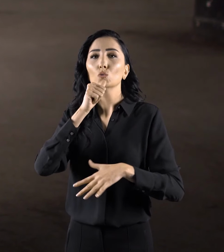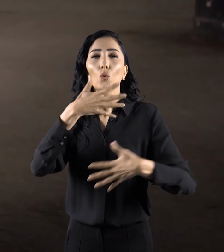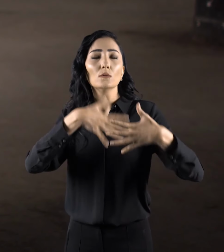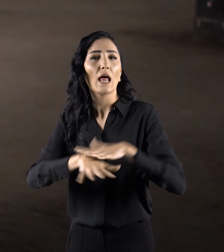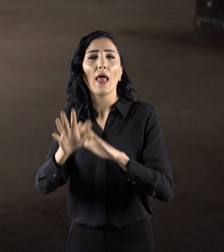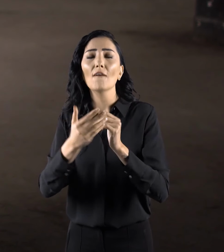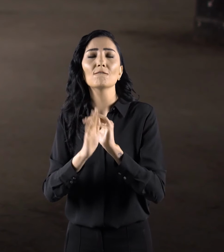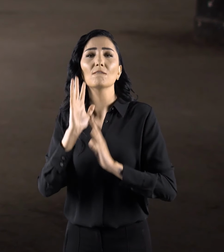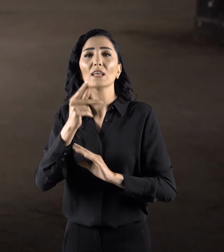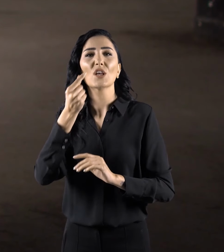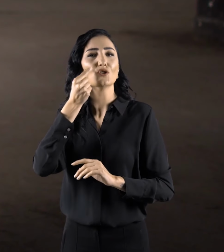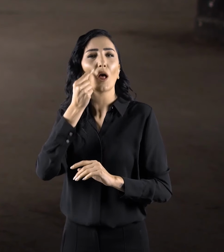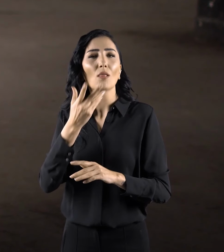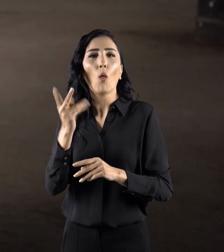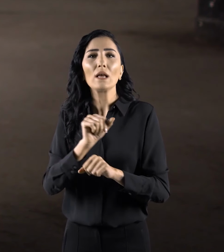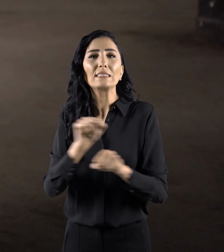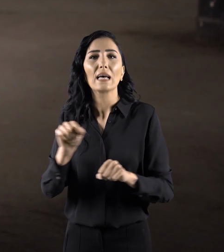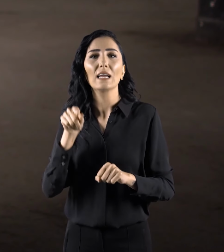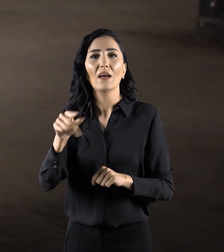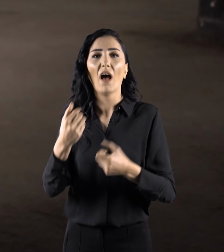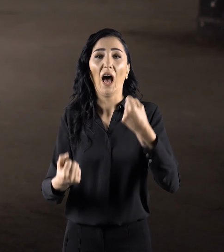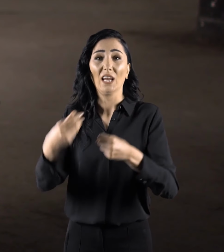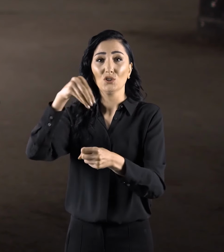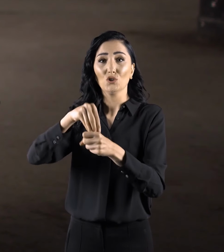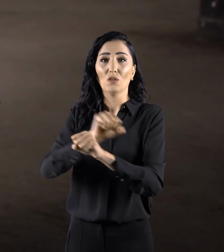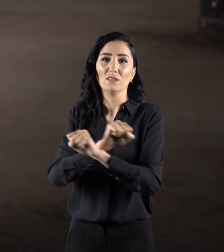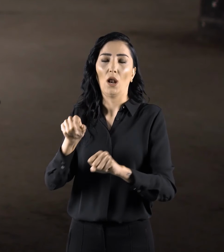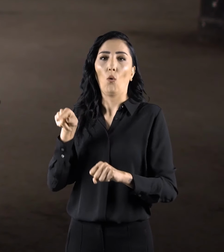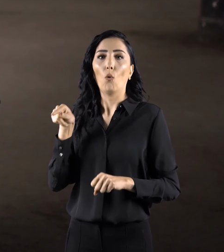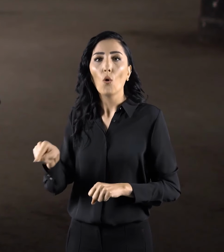Sellerde en fazla can kayıpları araç içerisinde kalmaktan kaynaklanır.